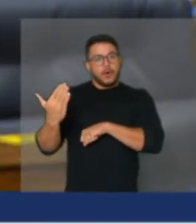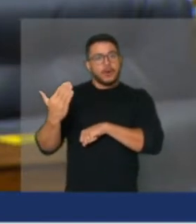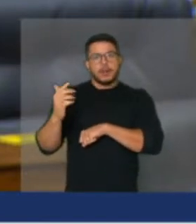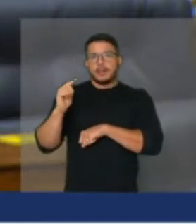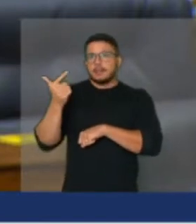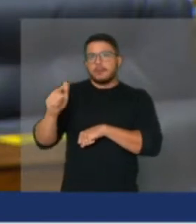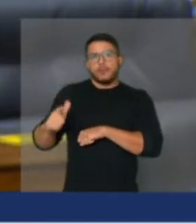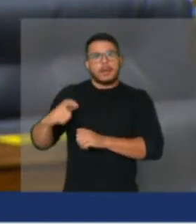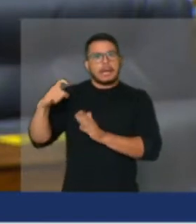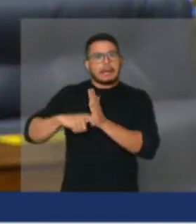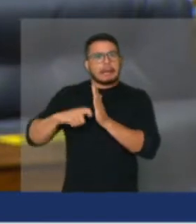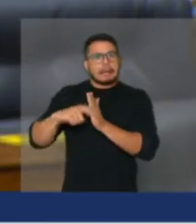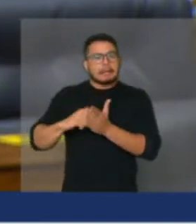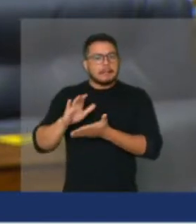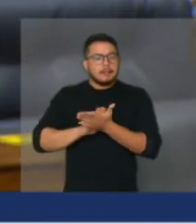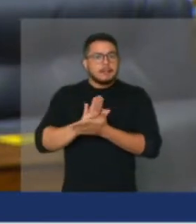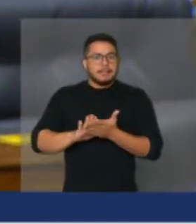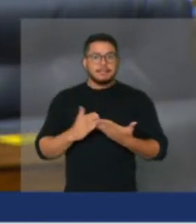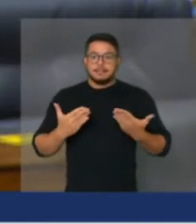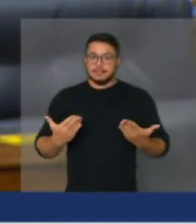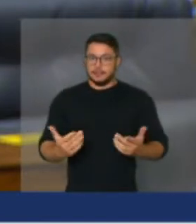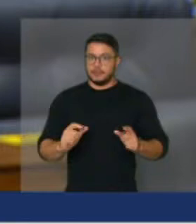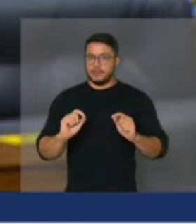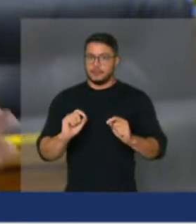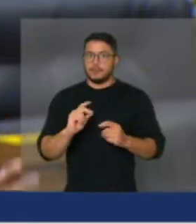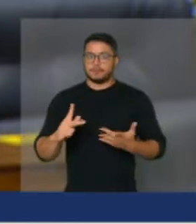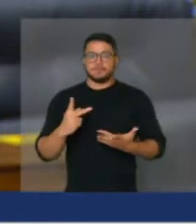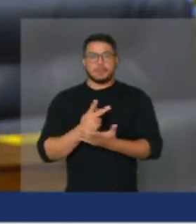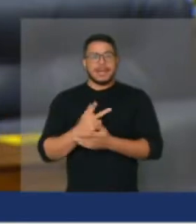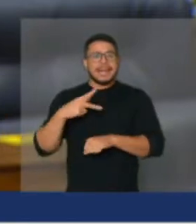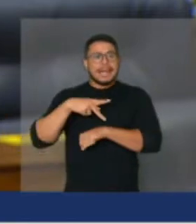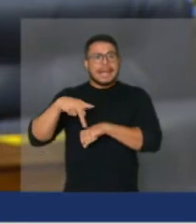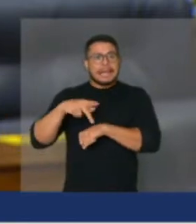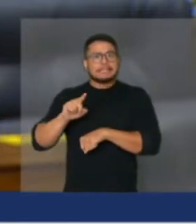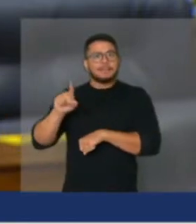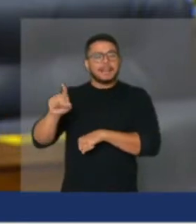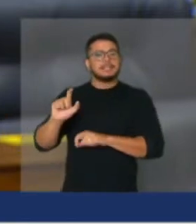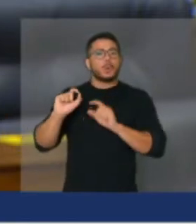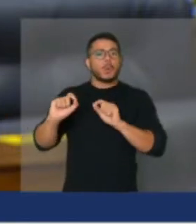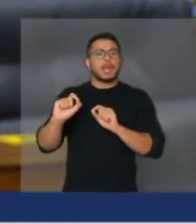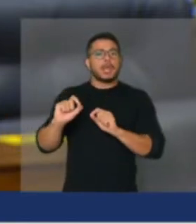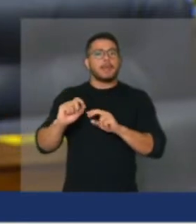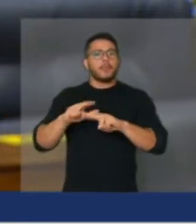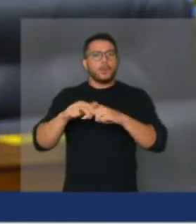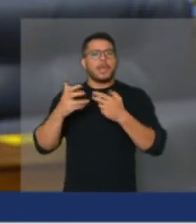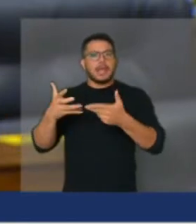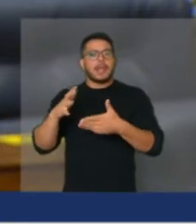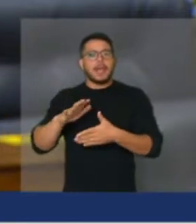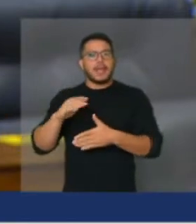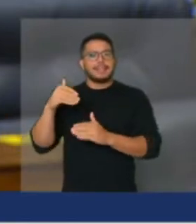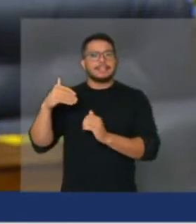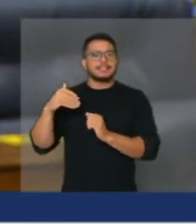PARAÍSO FISCAL É PARA A OCULTAÇÃO E LAVAGEM DE DINHEIRO, E AGORA HOJE COM O APOIO DA BASE DO GOVERNO FOI APROVADA A CONVOCAÇÃO PARA